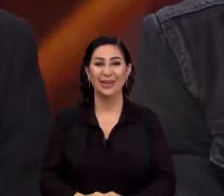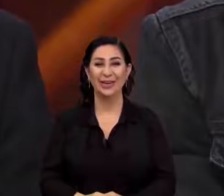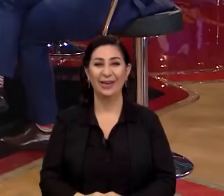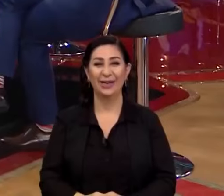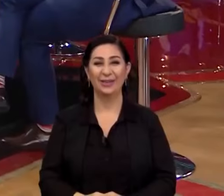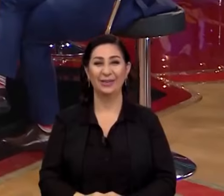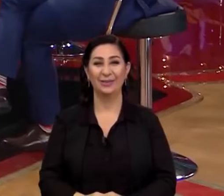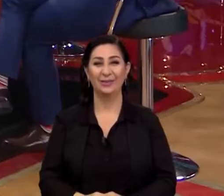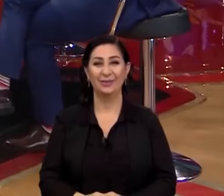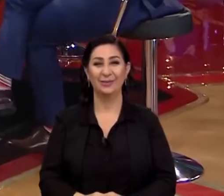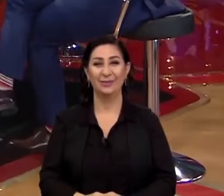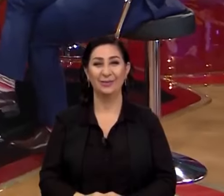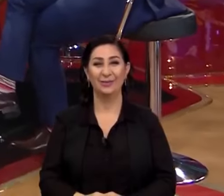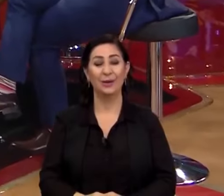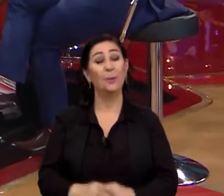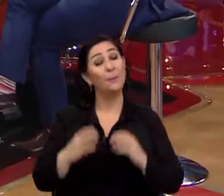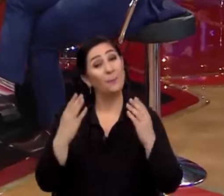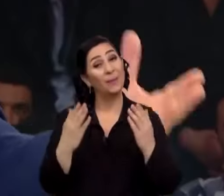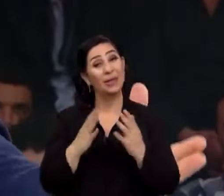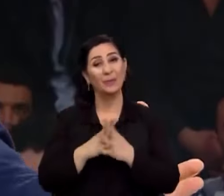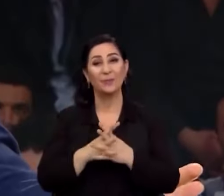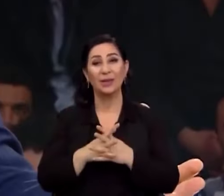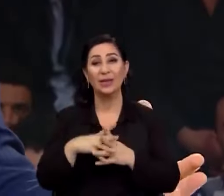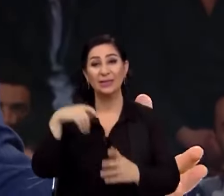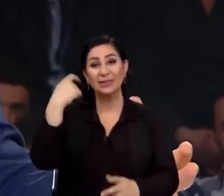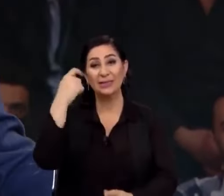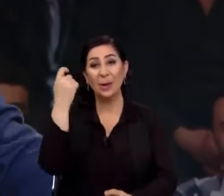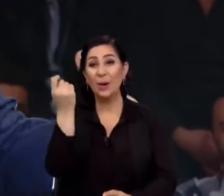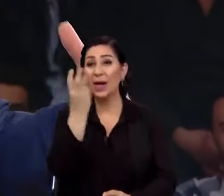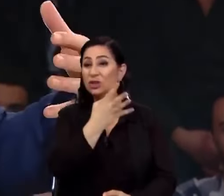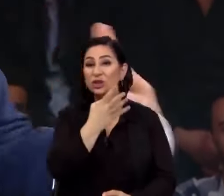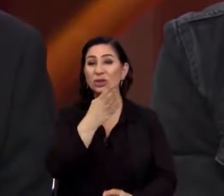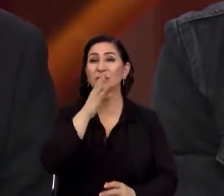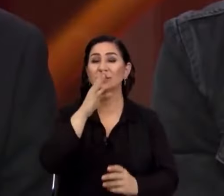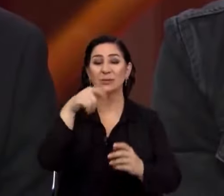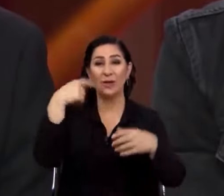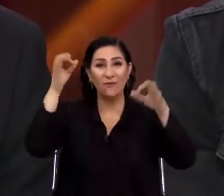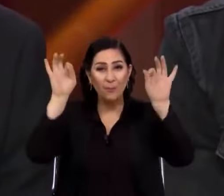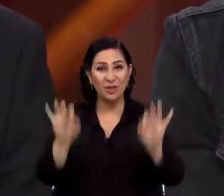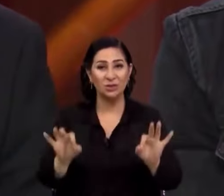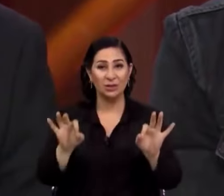alıştınız Peki Eee kaç sinemada gösterime giriyor böyle bir Hani Eee